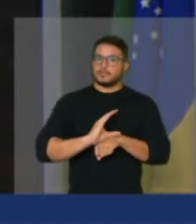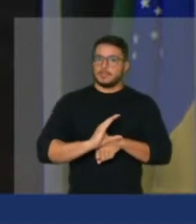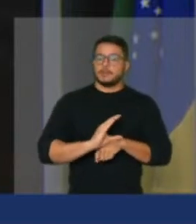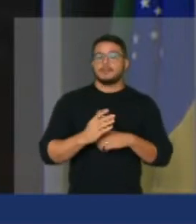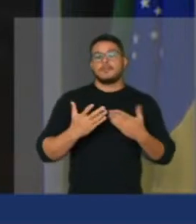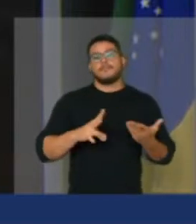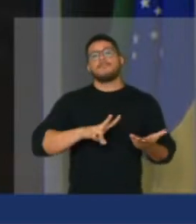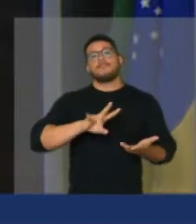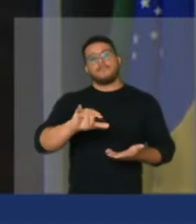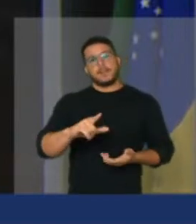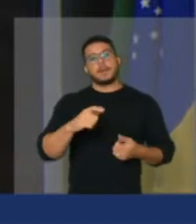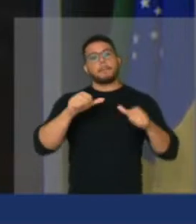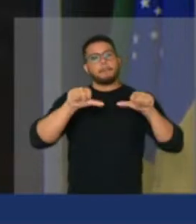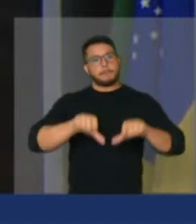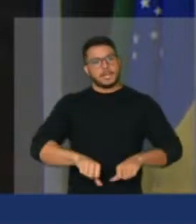VAI PIORAR O ÍNDICE DE